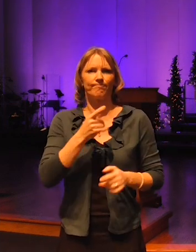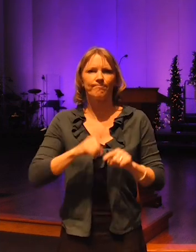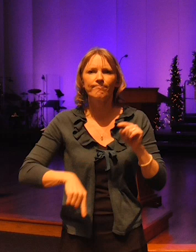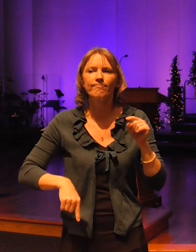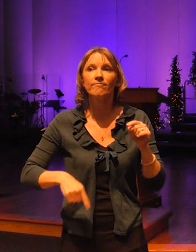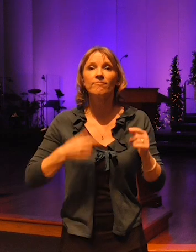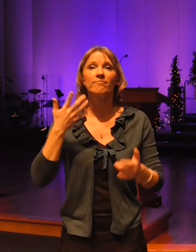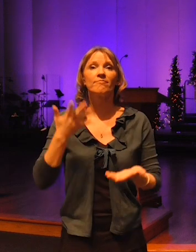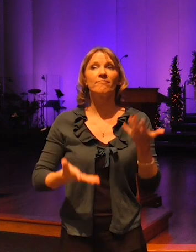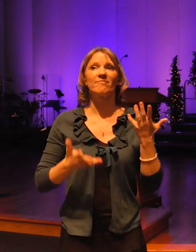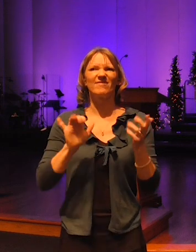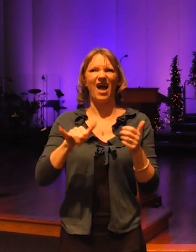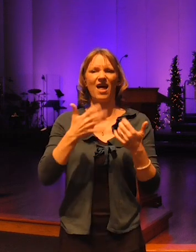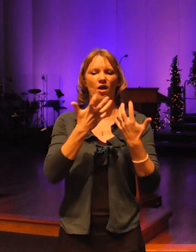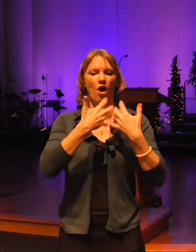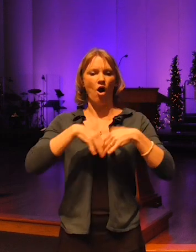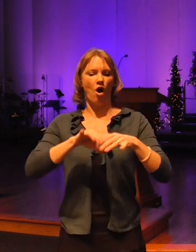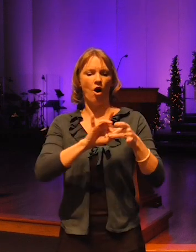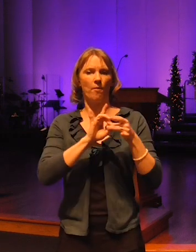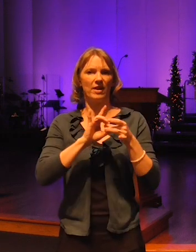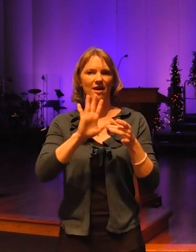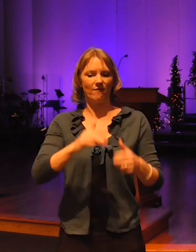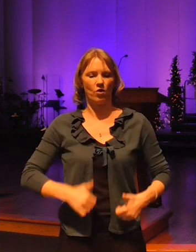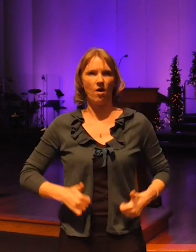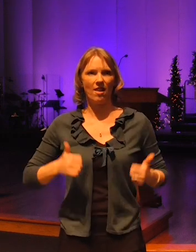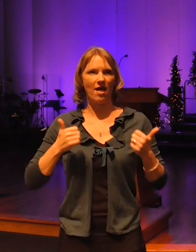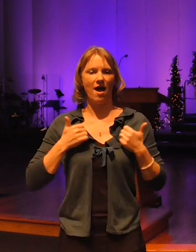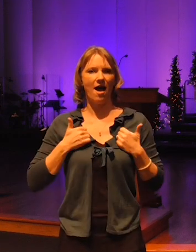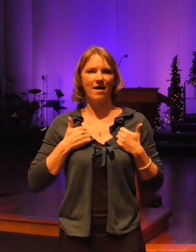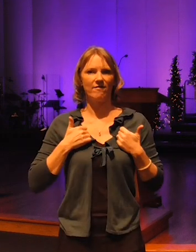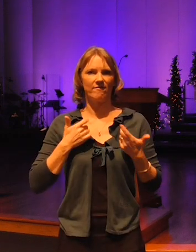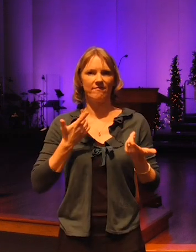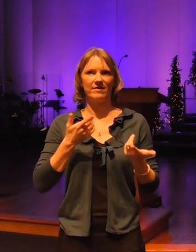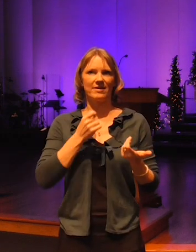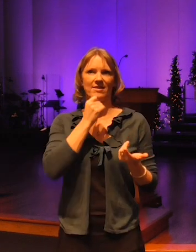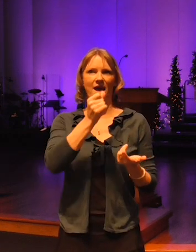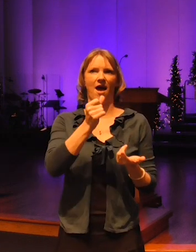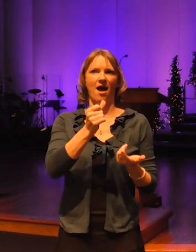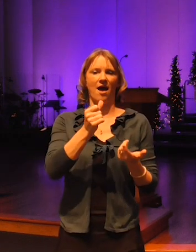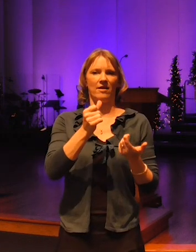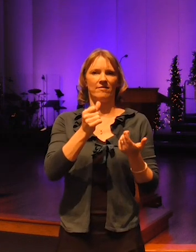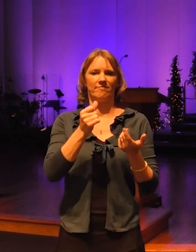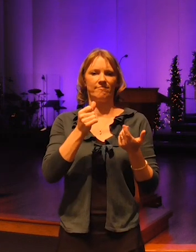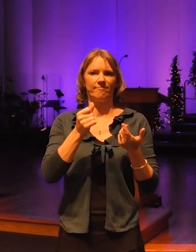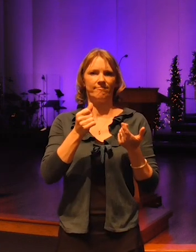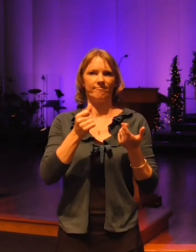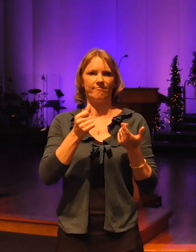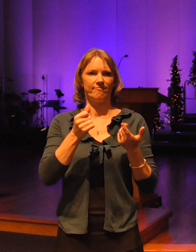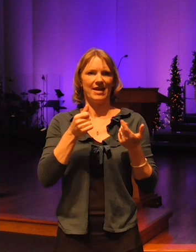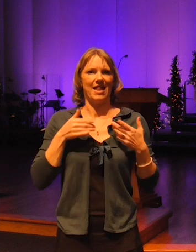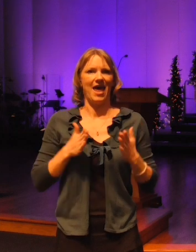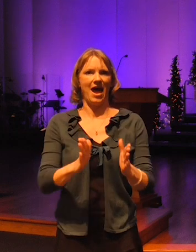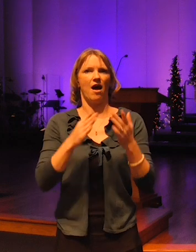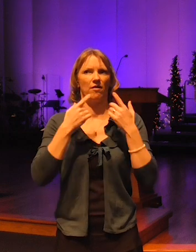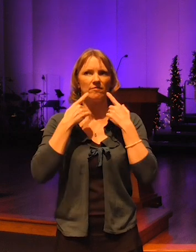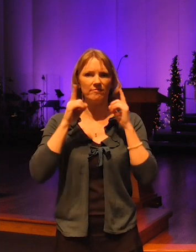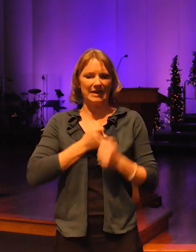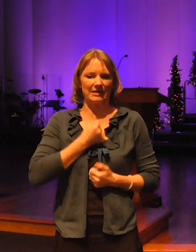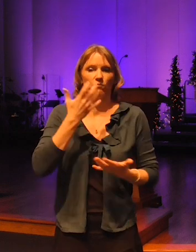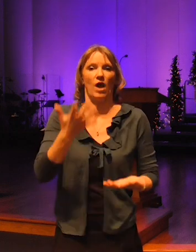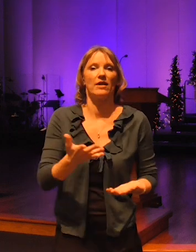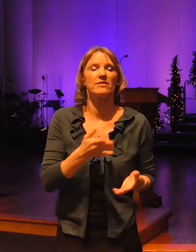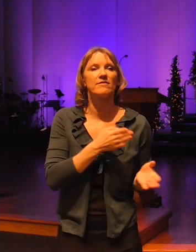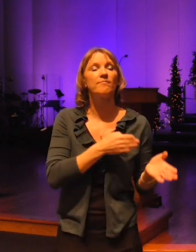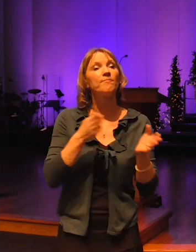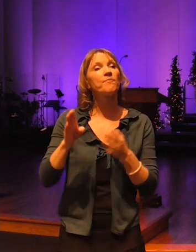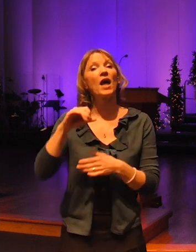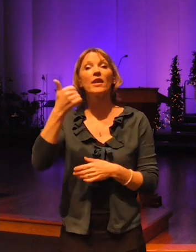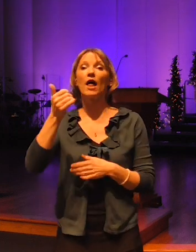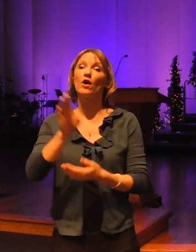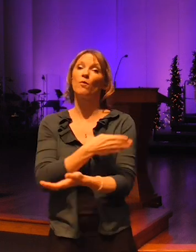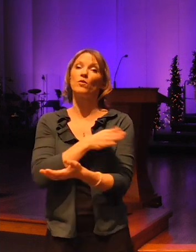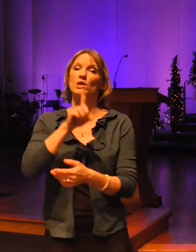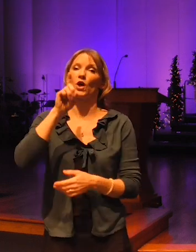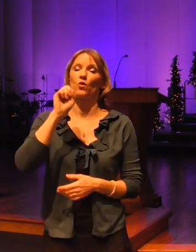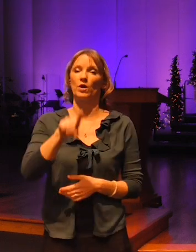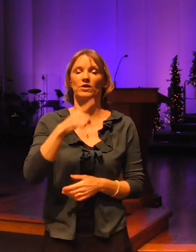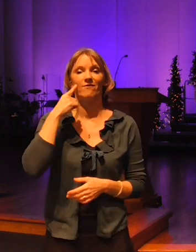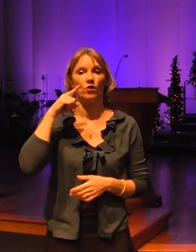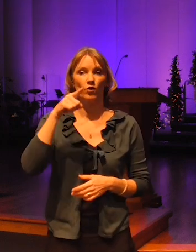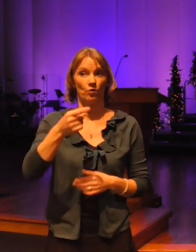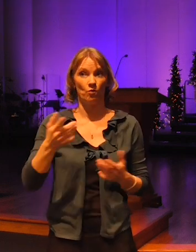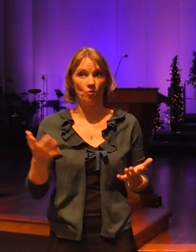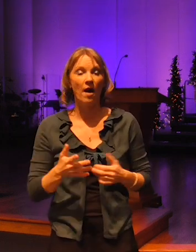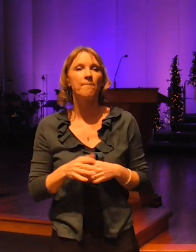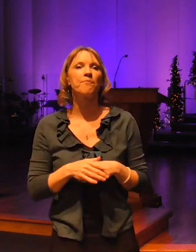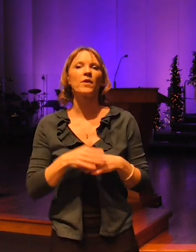de tu vida se reproduzca otra pregunta musical para ti hoy ¿en qué medio creciste